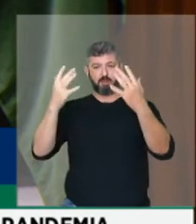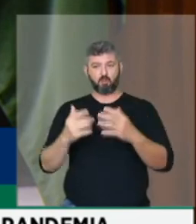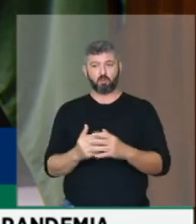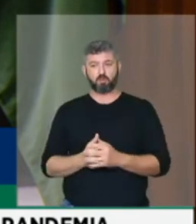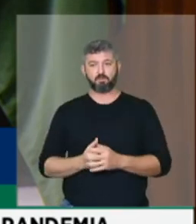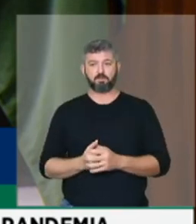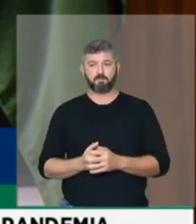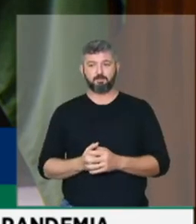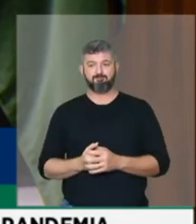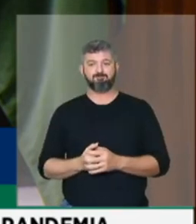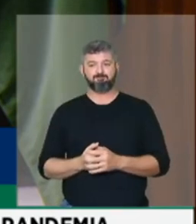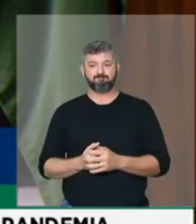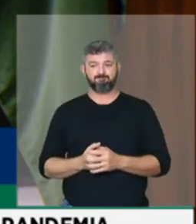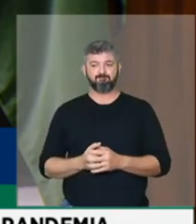DE EVENTOS NÓS TIVEMOS A MEDIDA PROVISÓRIA 936, QUE